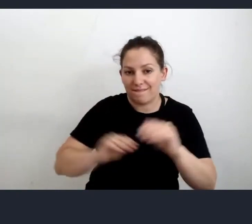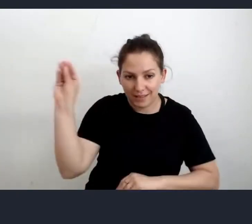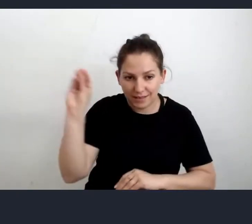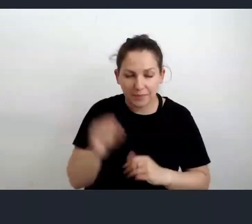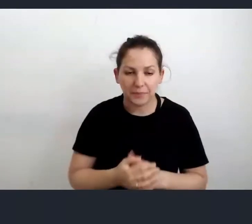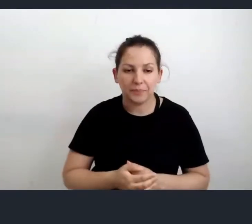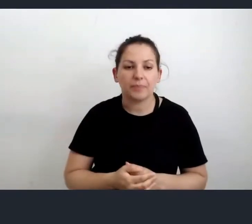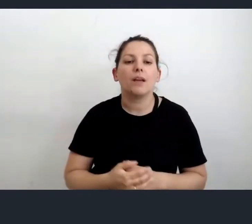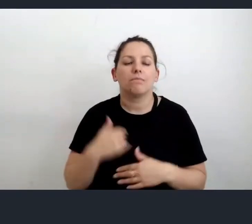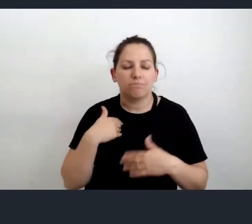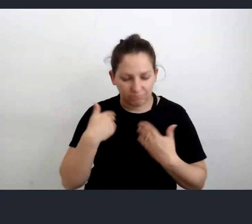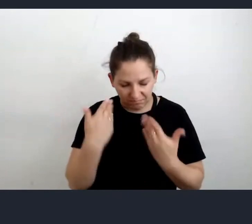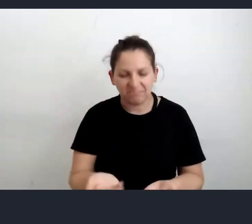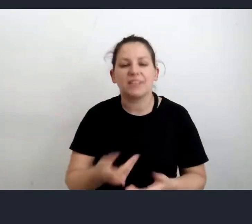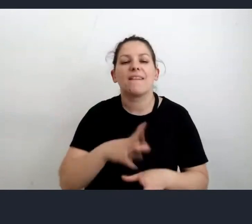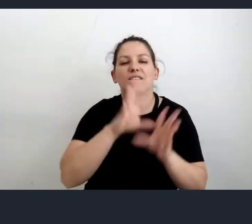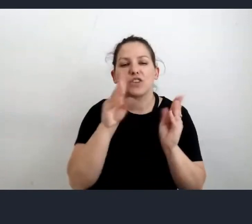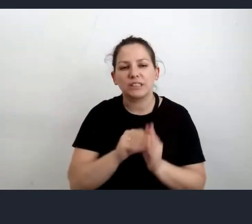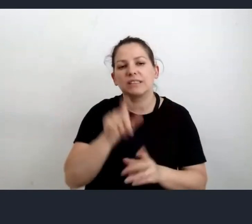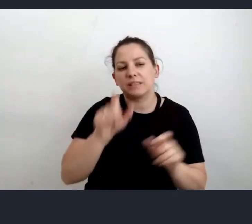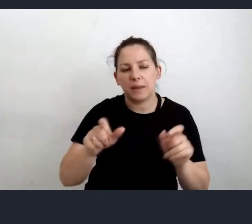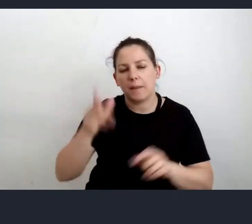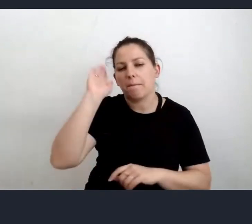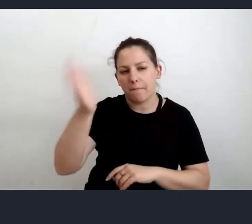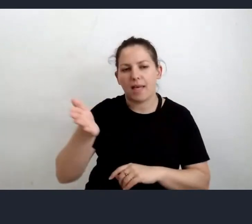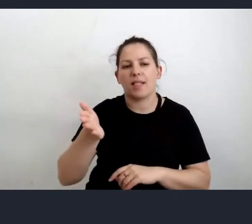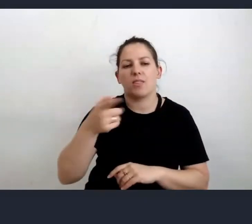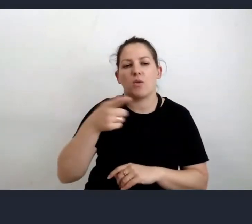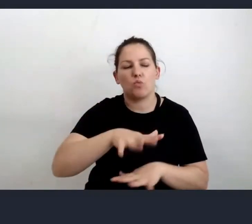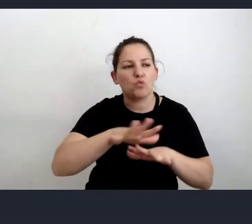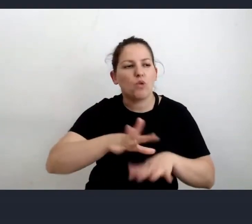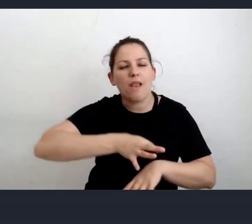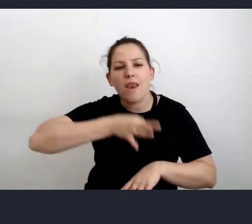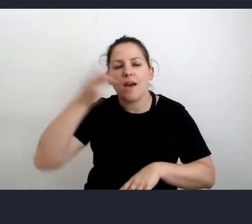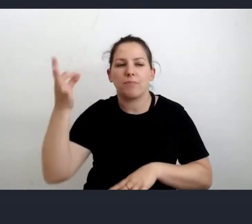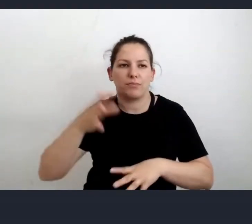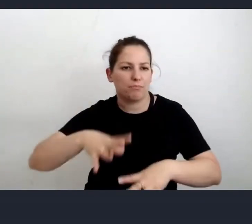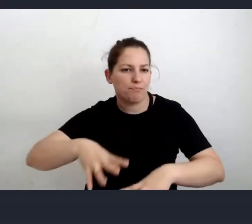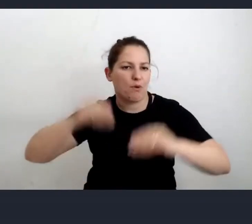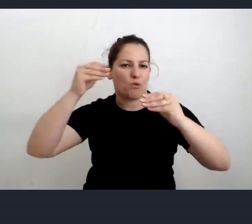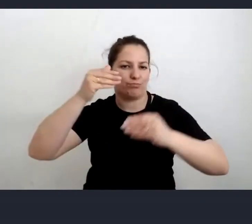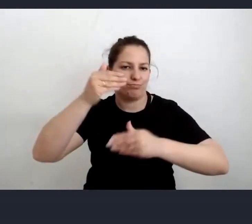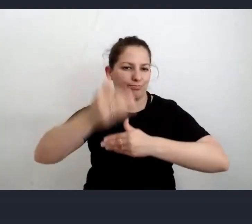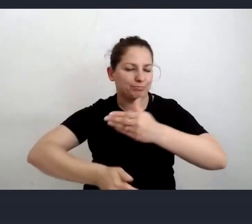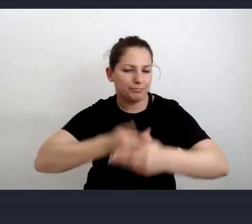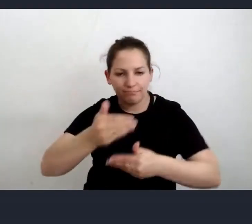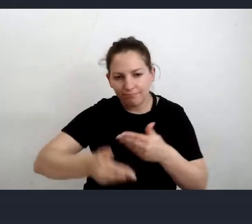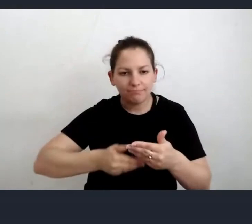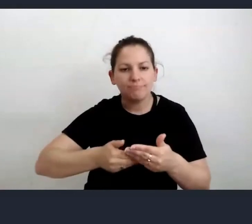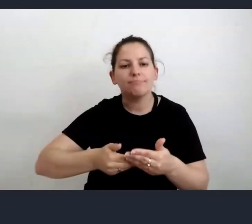Gwarantuję, że oni wszyscy będą mieli dużo lepszy punkt startu w kolejnych staraniach.